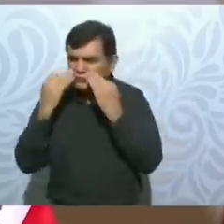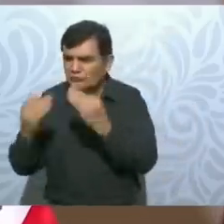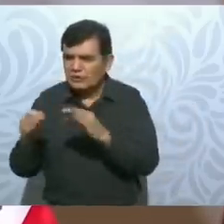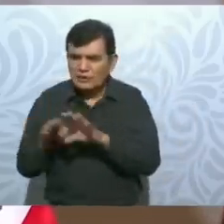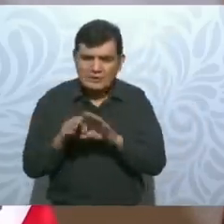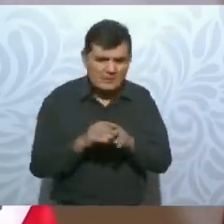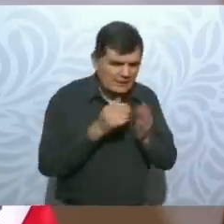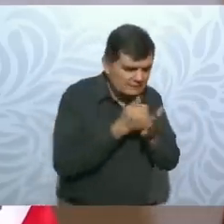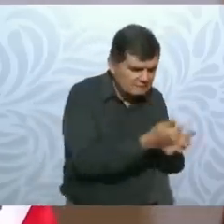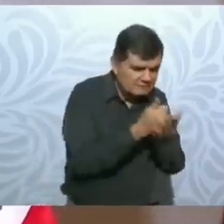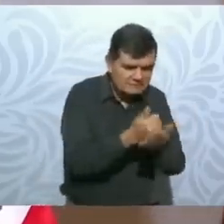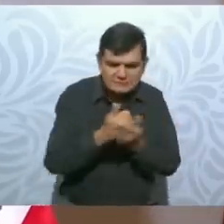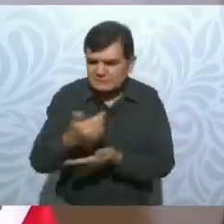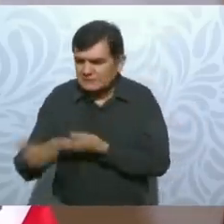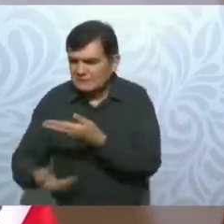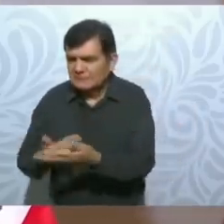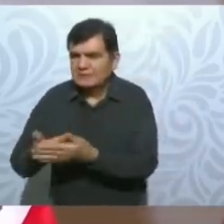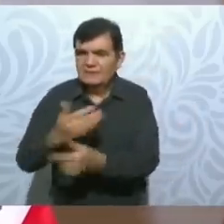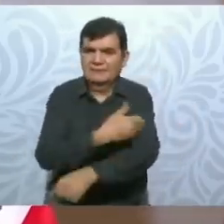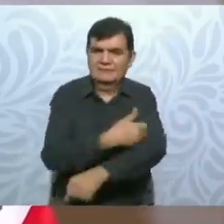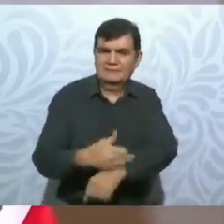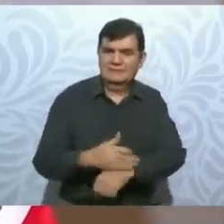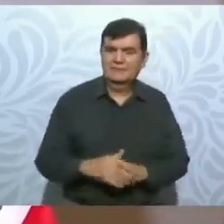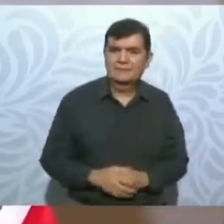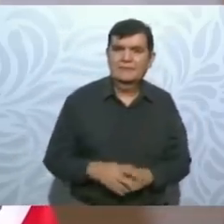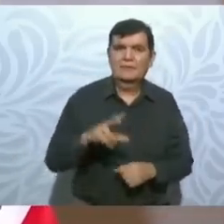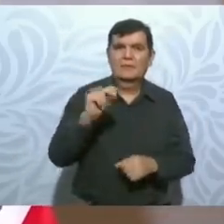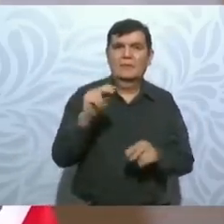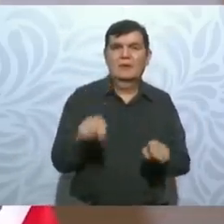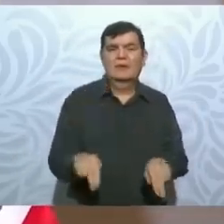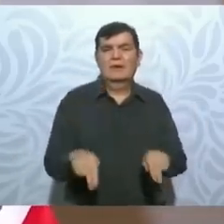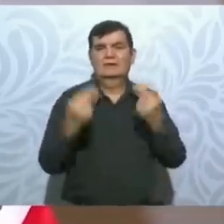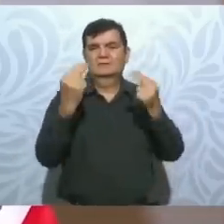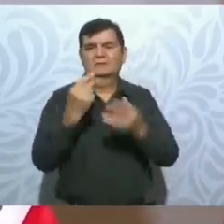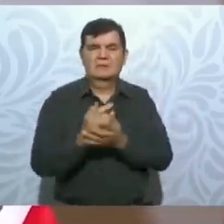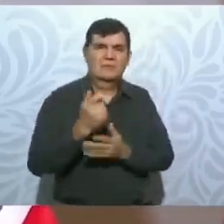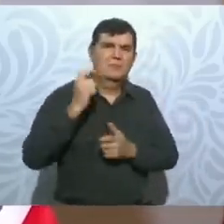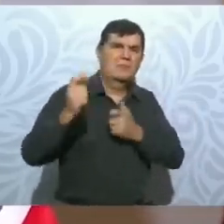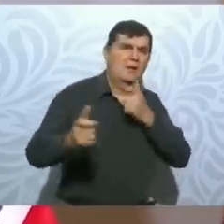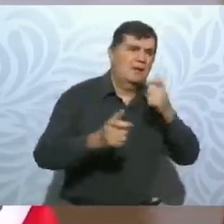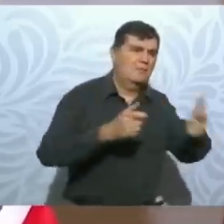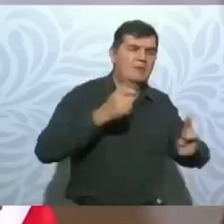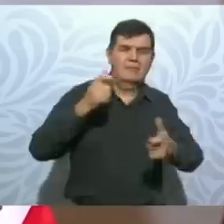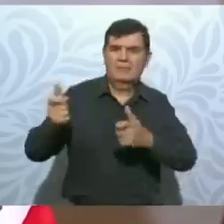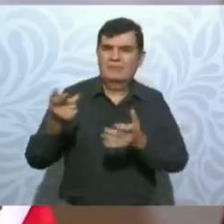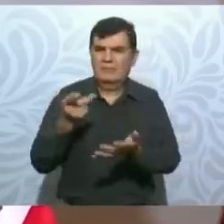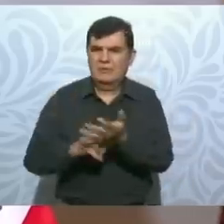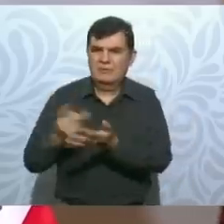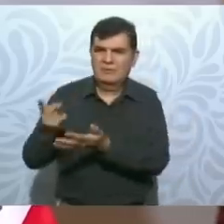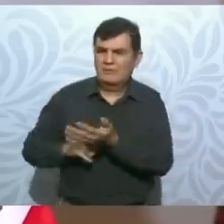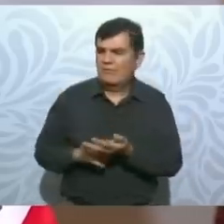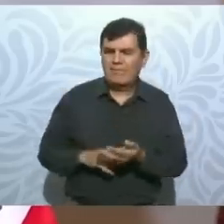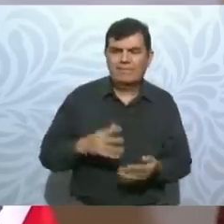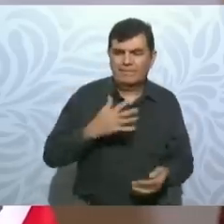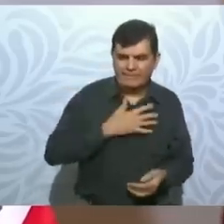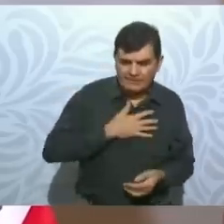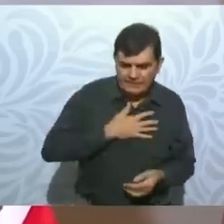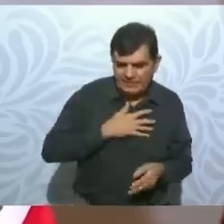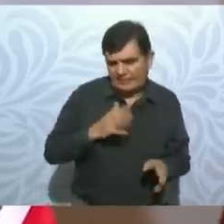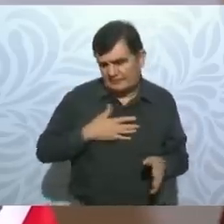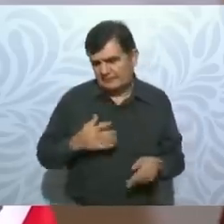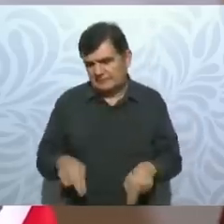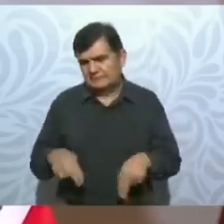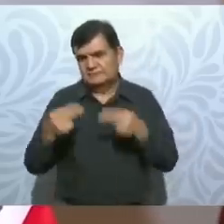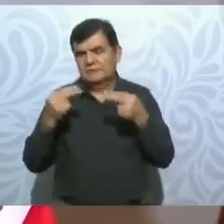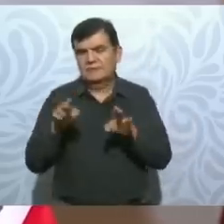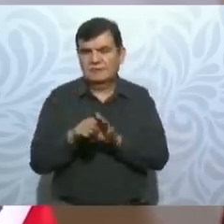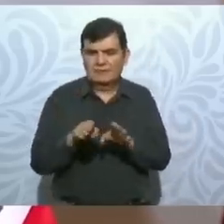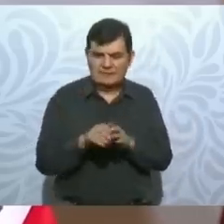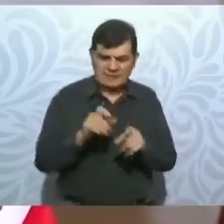a las familias no se trata de destinar recursos adicionales en nuestro caso es el propio gobierno